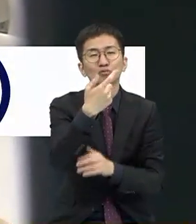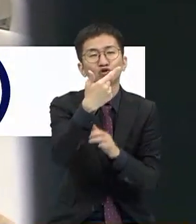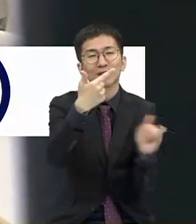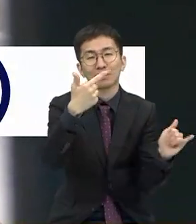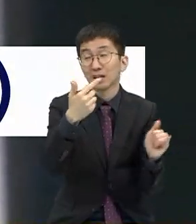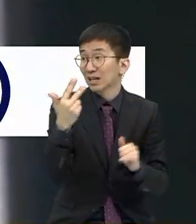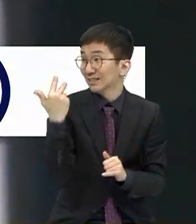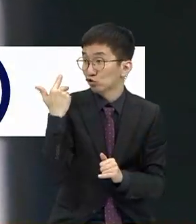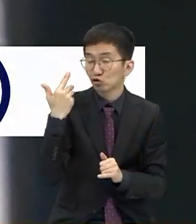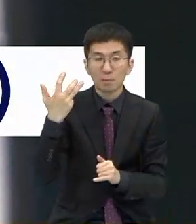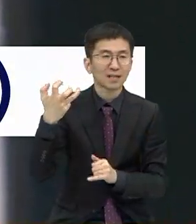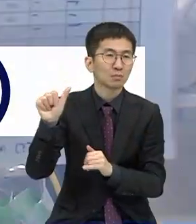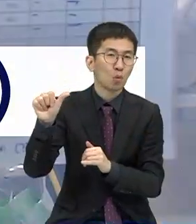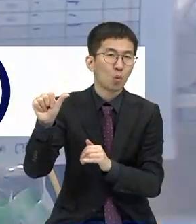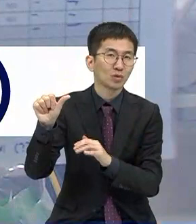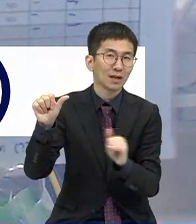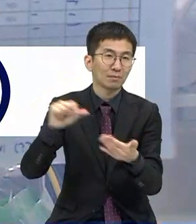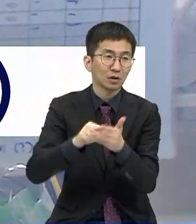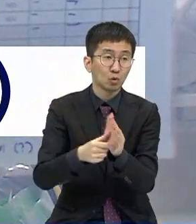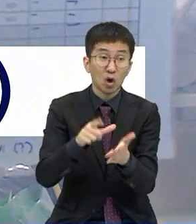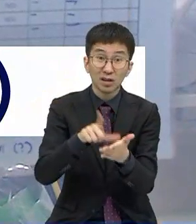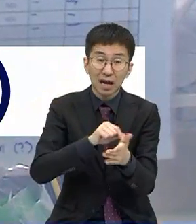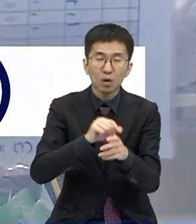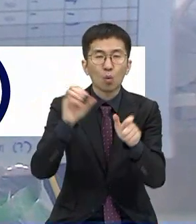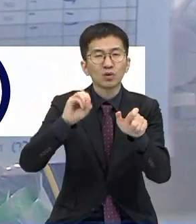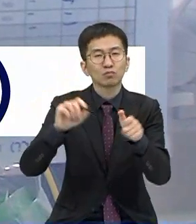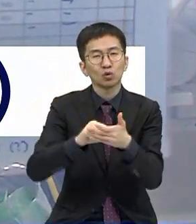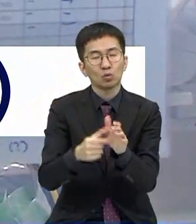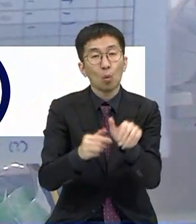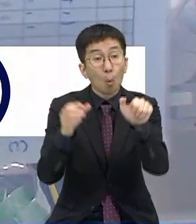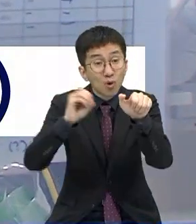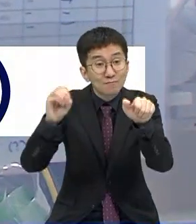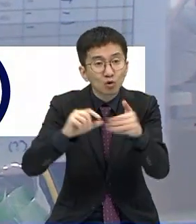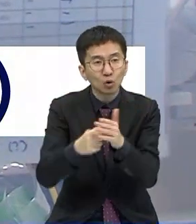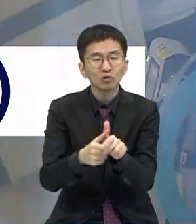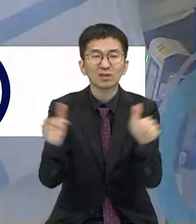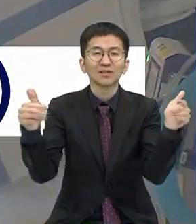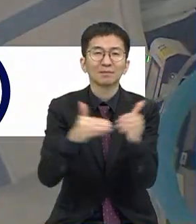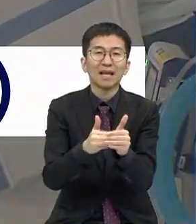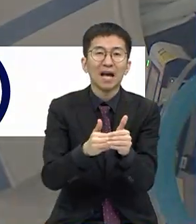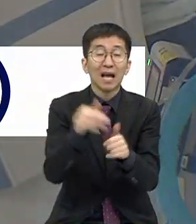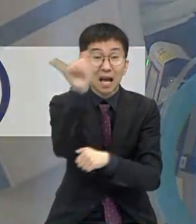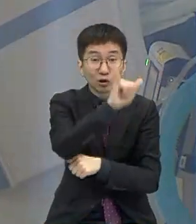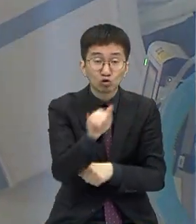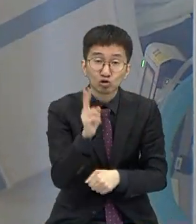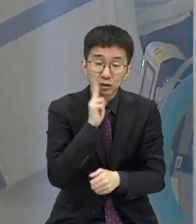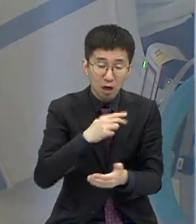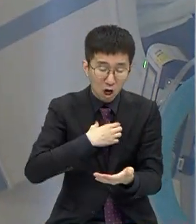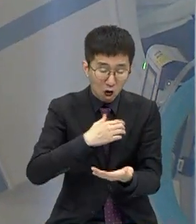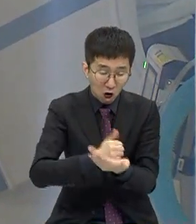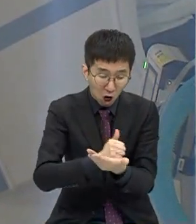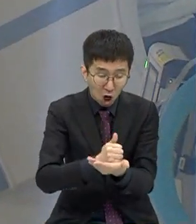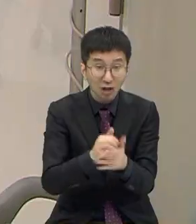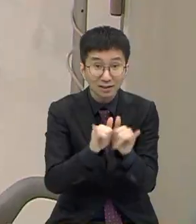85명보다 50% 가까이 급증했습니다. 전국 중환자 전담 치료 병상의 가동률은